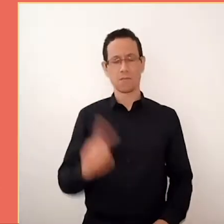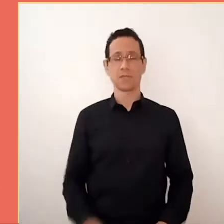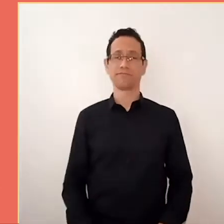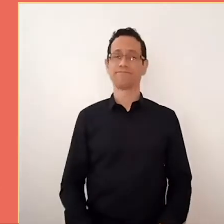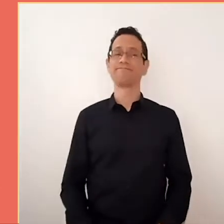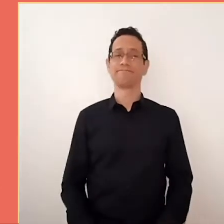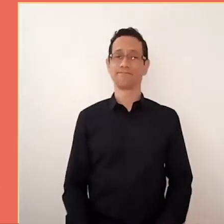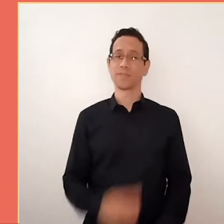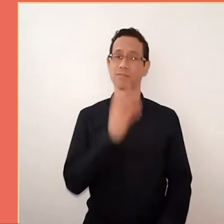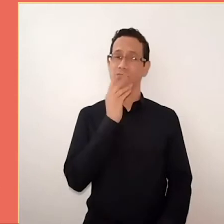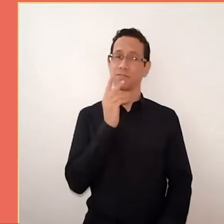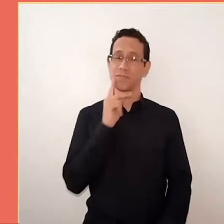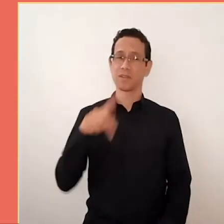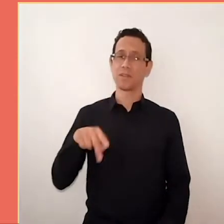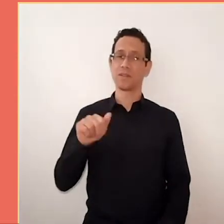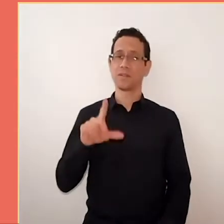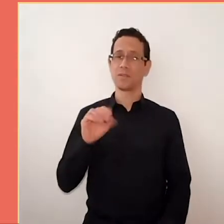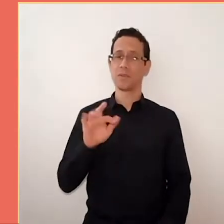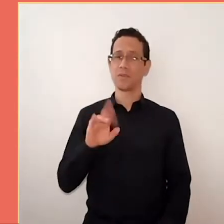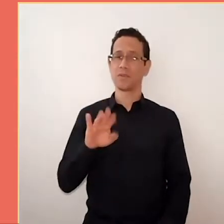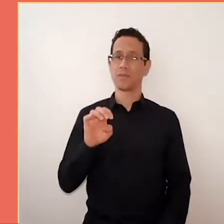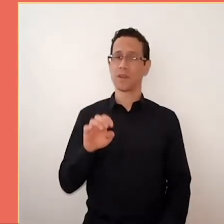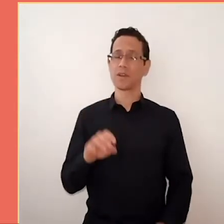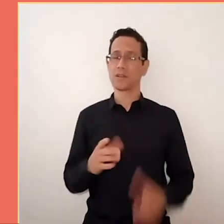se ela não está levando a uma leitura de mundo, enfim.